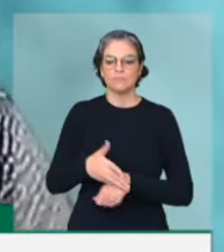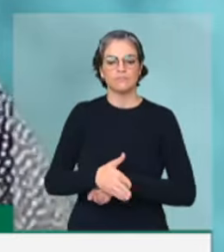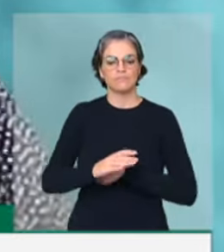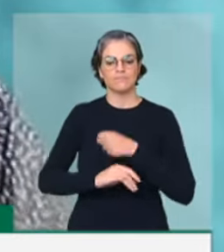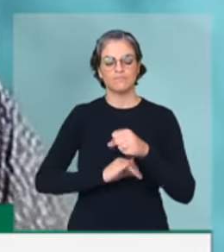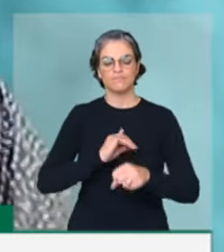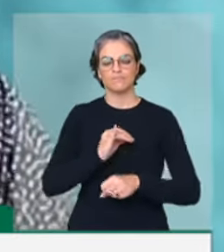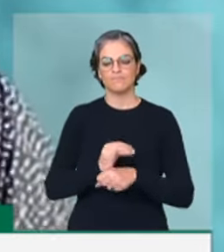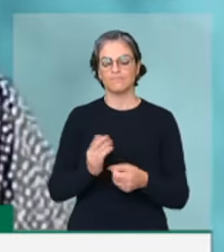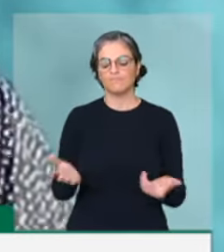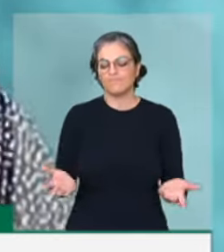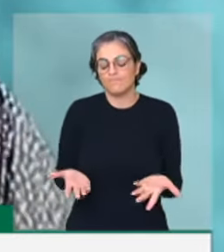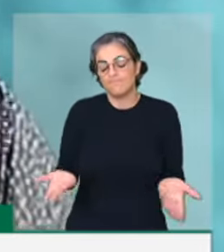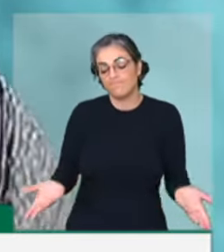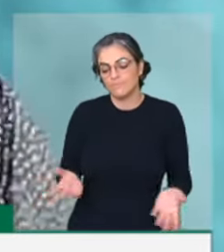PARTIR PARA A FINALIZAÇÃ